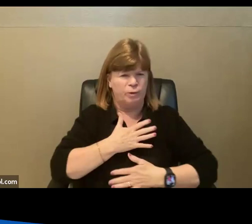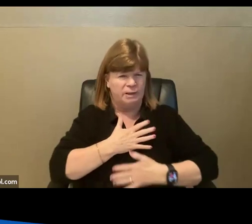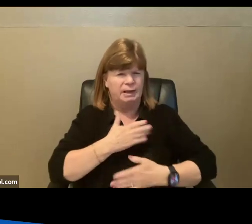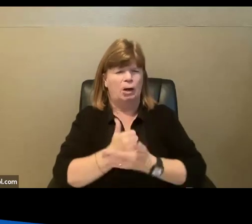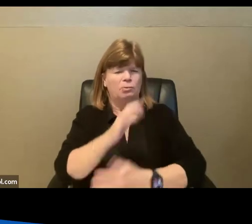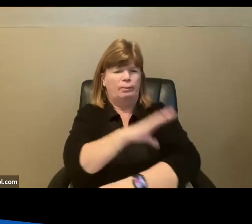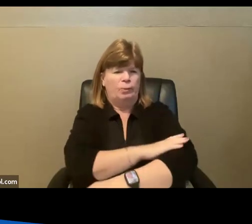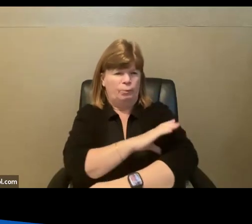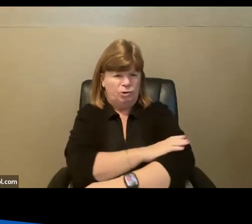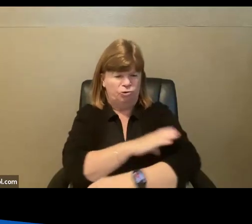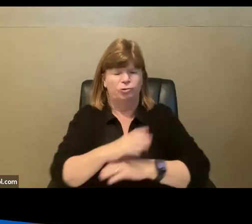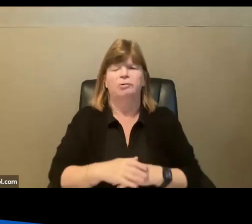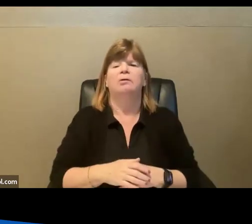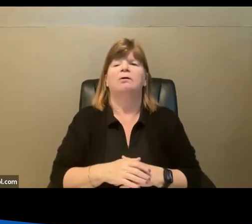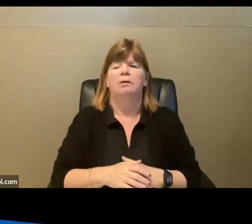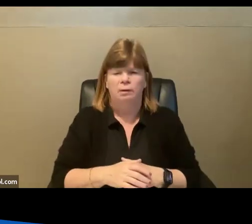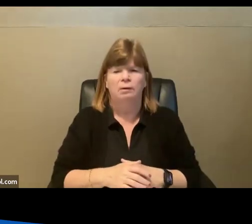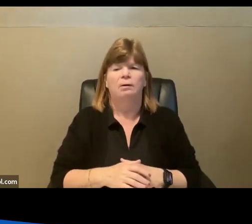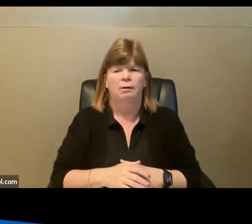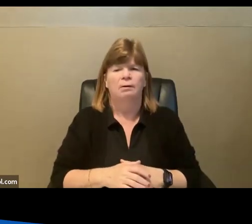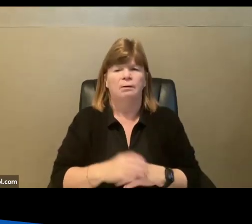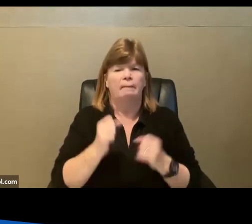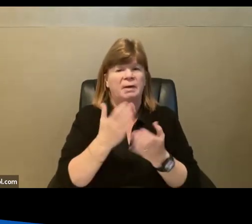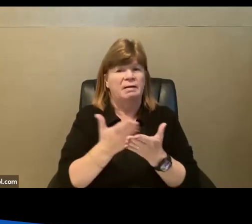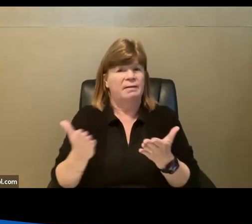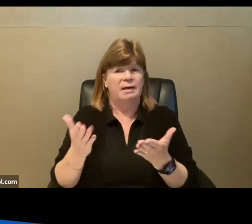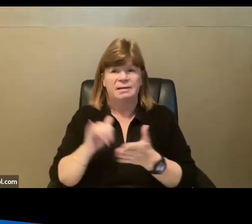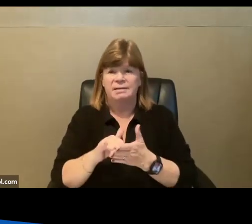Hay muchas de esas cosas que el sistema nervioso autónomo